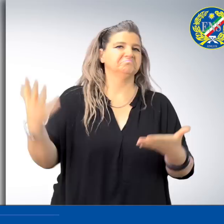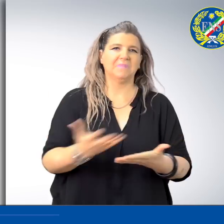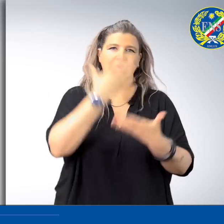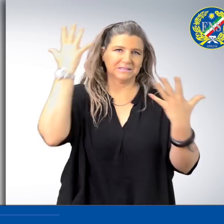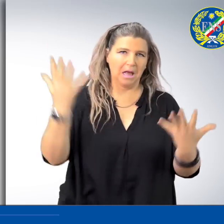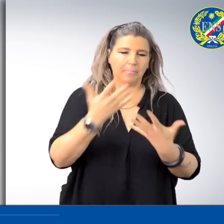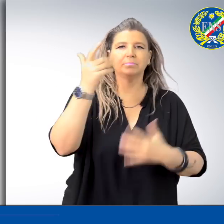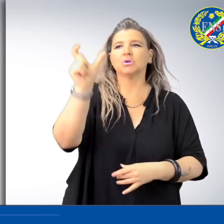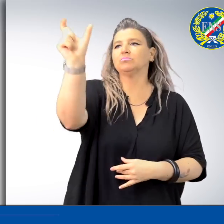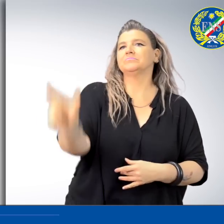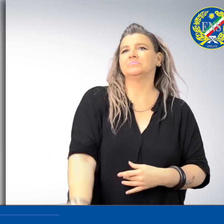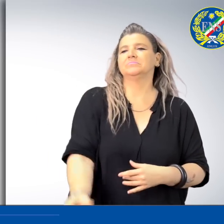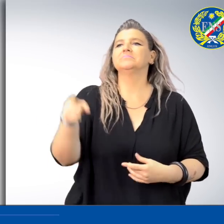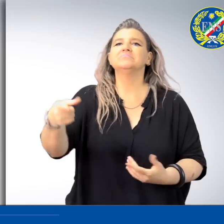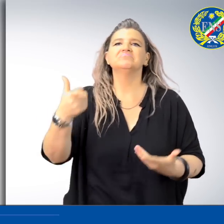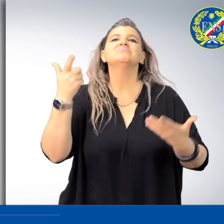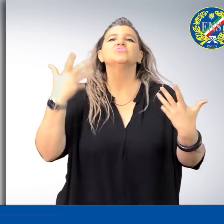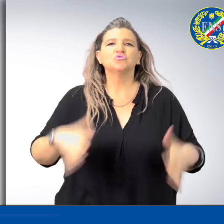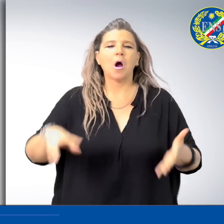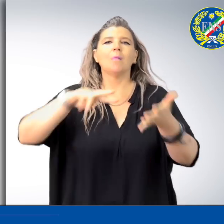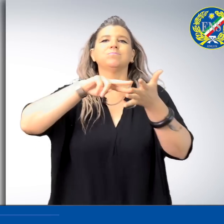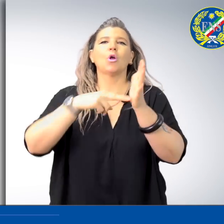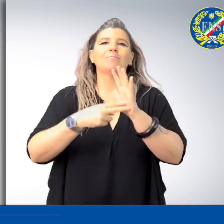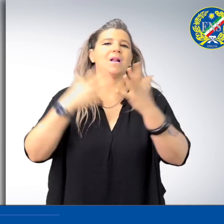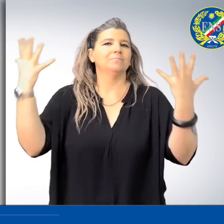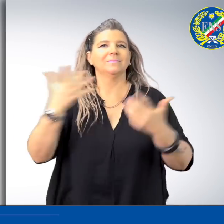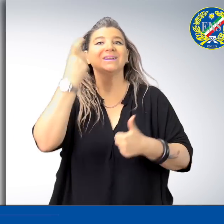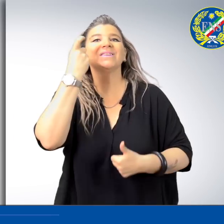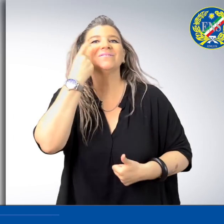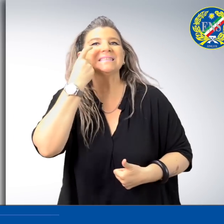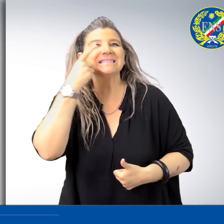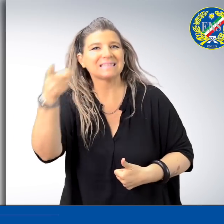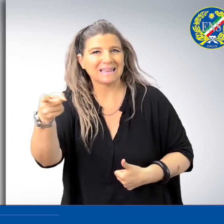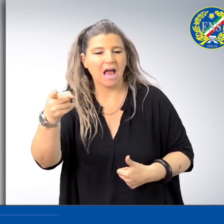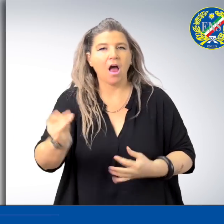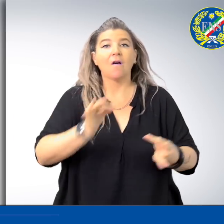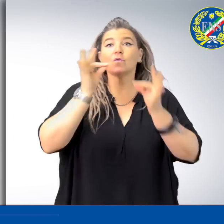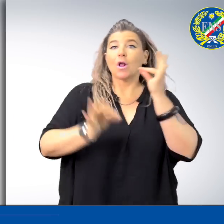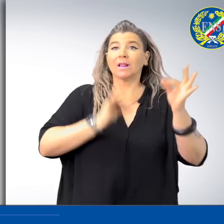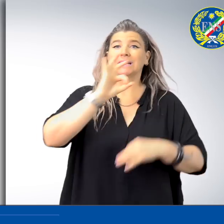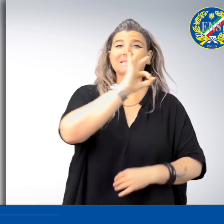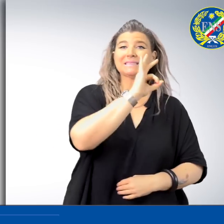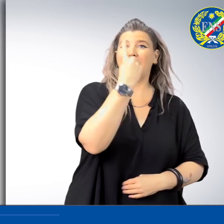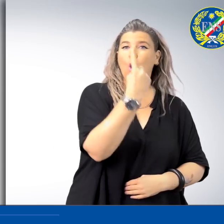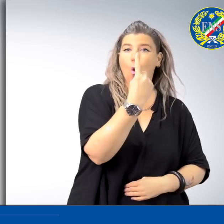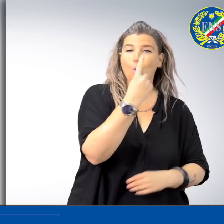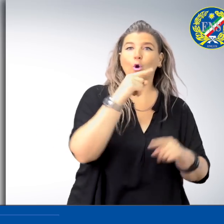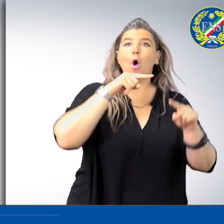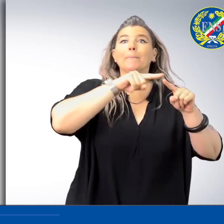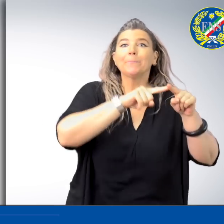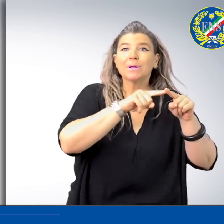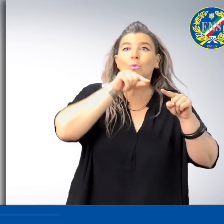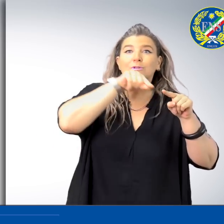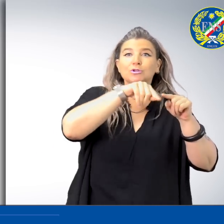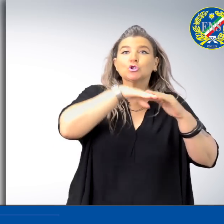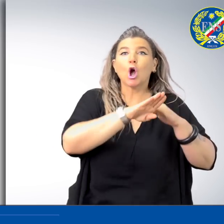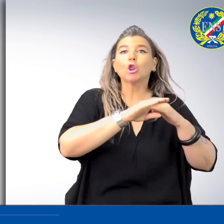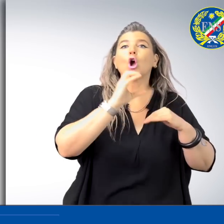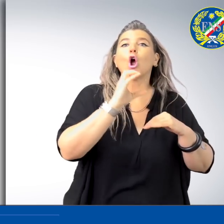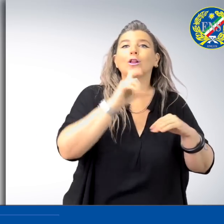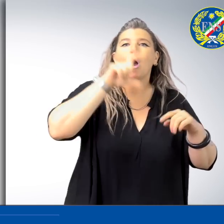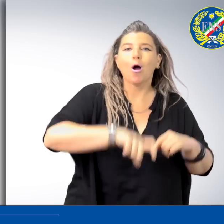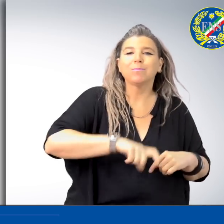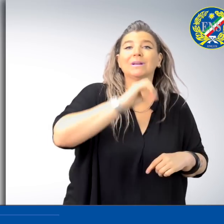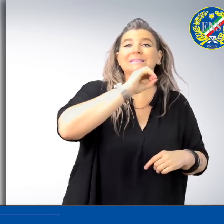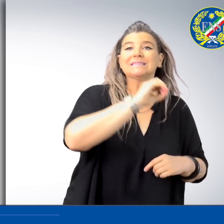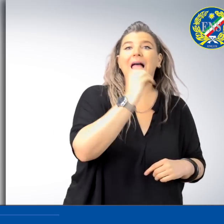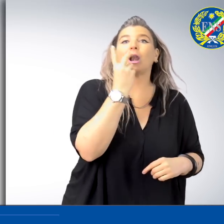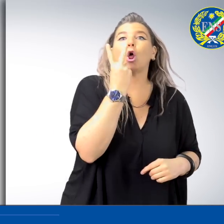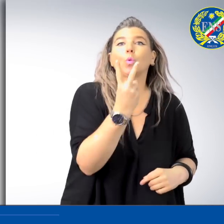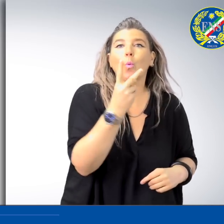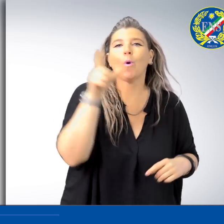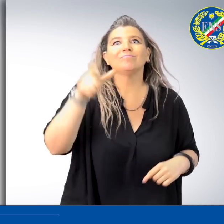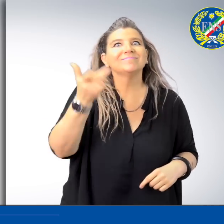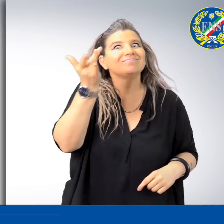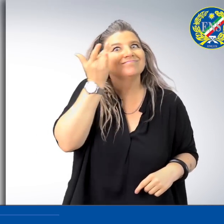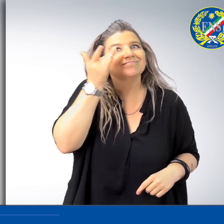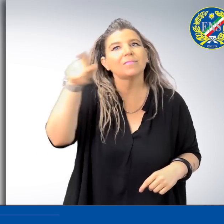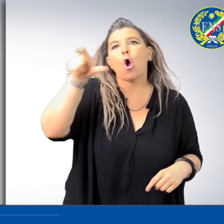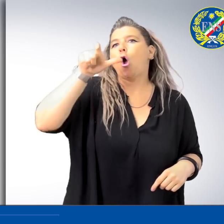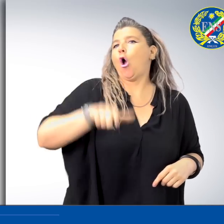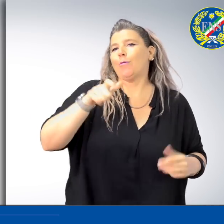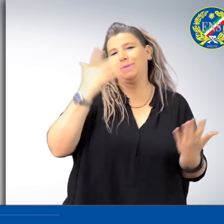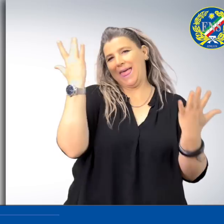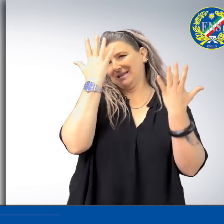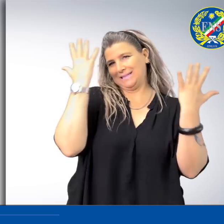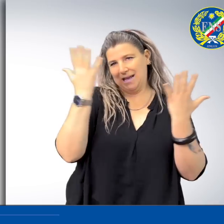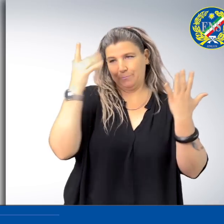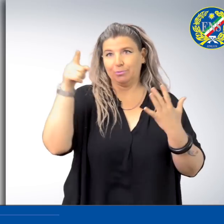Ad esempio una persona sorda ha problemi di vista c'è il codice 01 e il sottocodice 02 per le lenti a contatto.